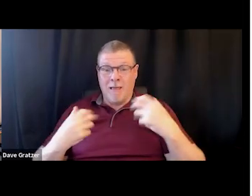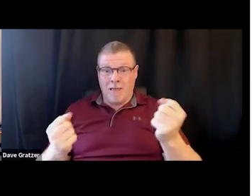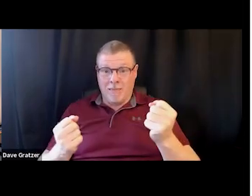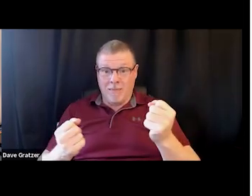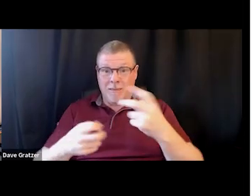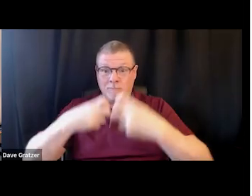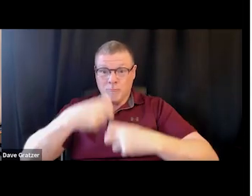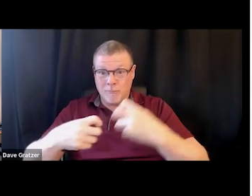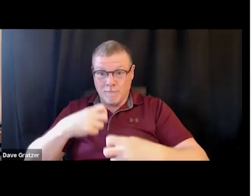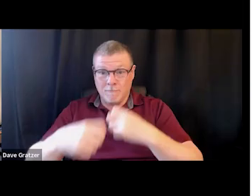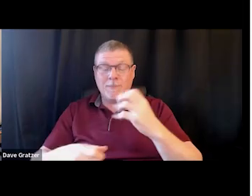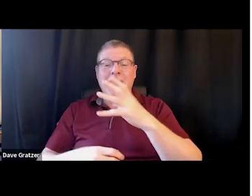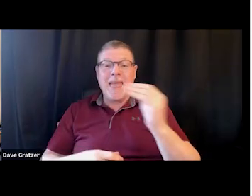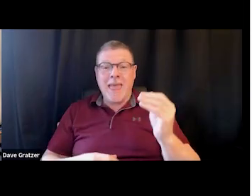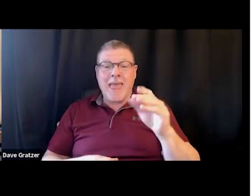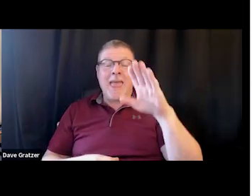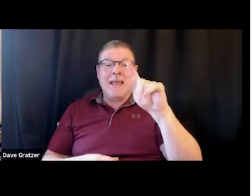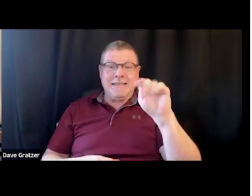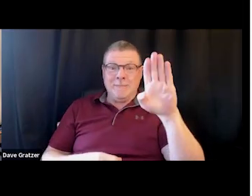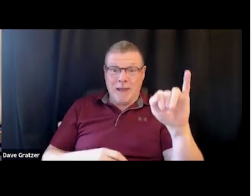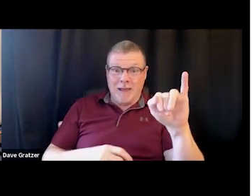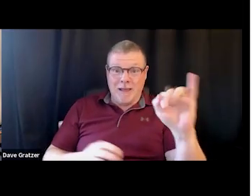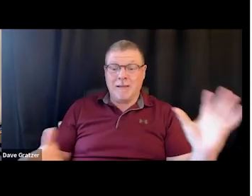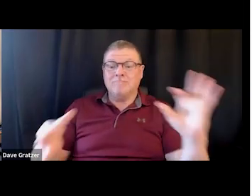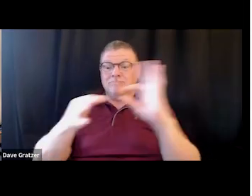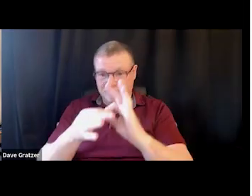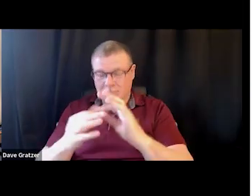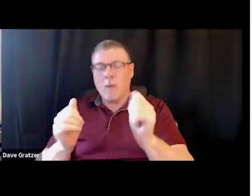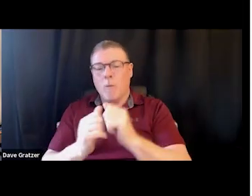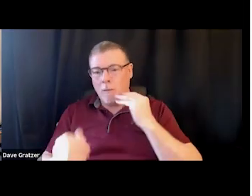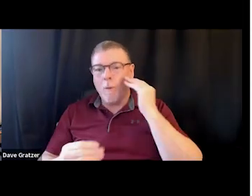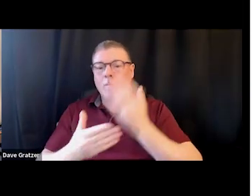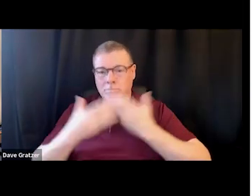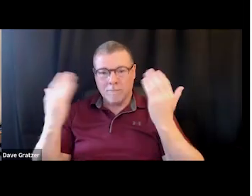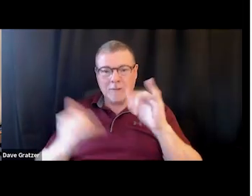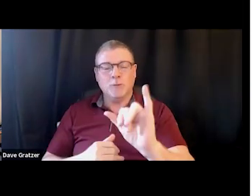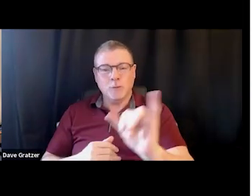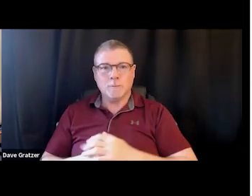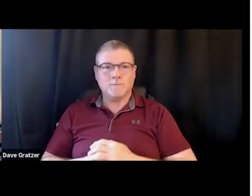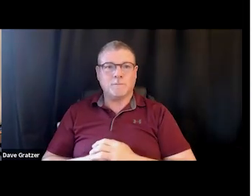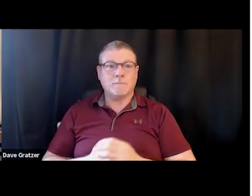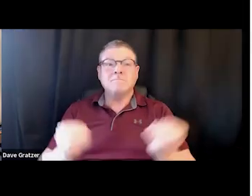y antecedentes de lesión cerebral para adultos que experimentan la falta de vivienda. Más del 25 % de los adultos